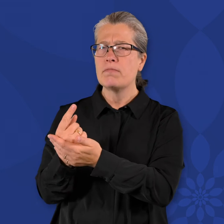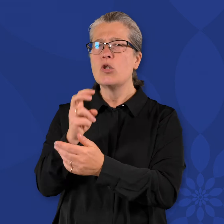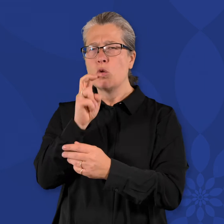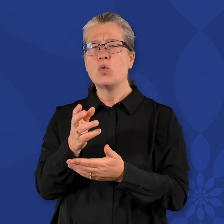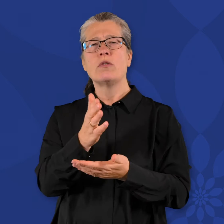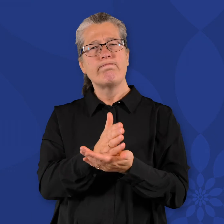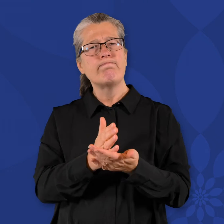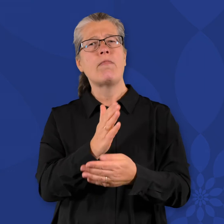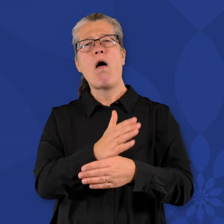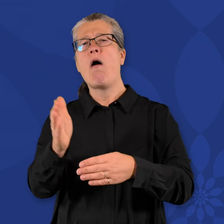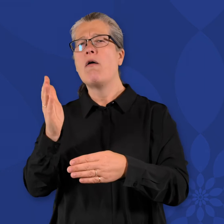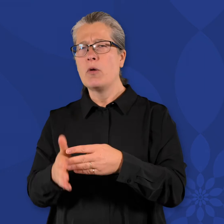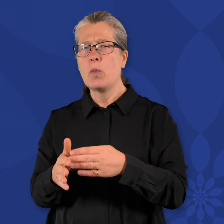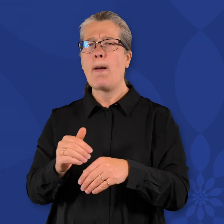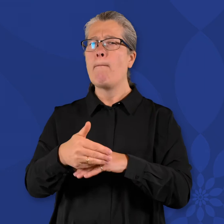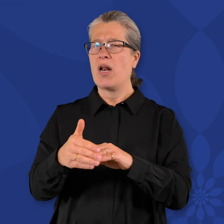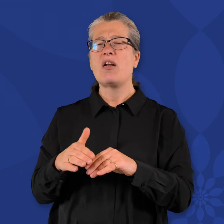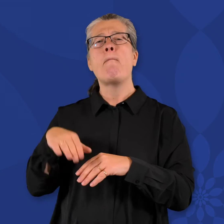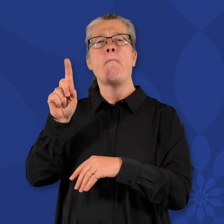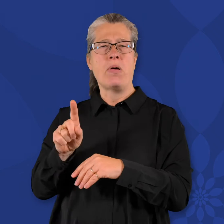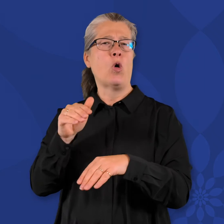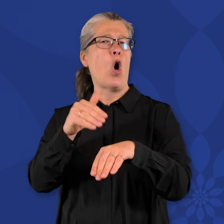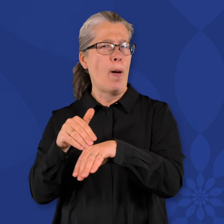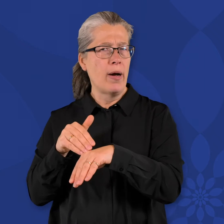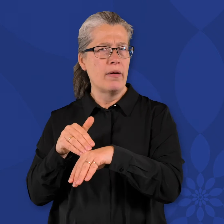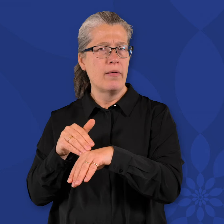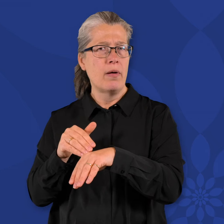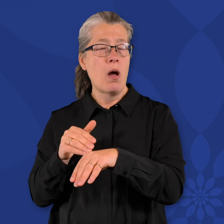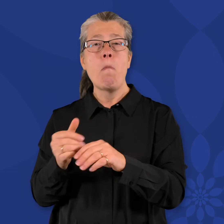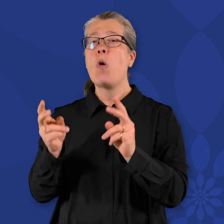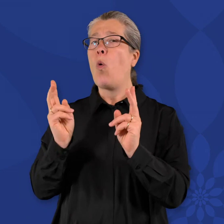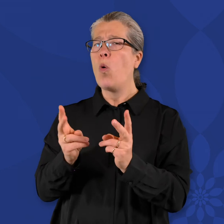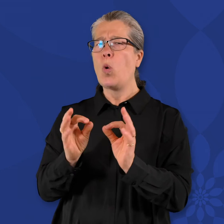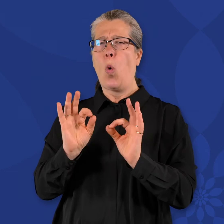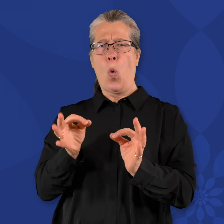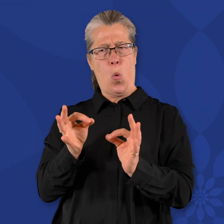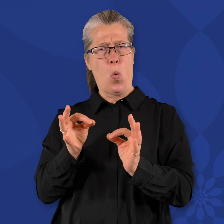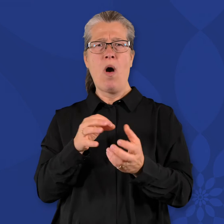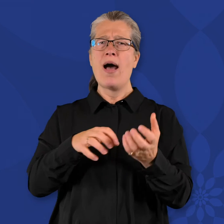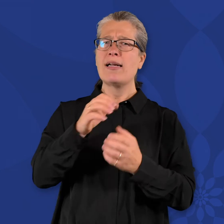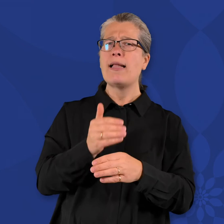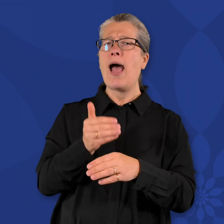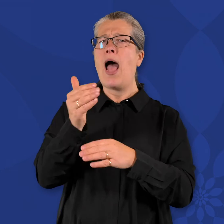Avvecklingen av restriktionerna kommenterades mest, men också åtgärderna efter -